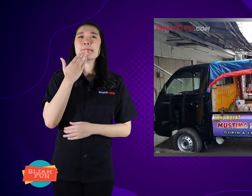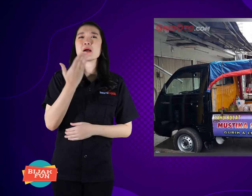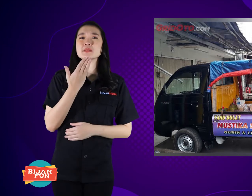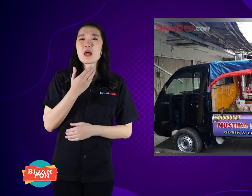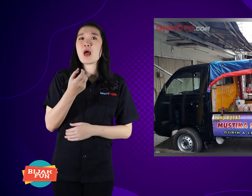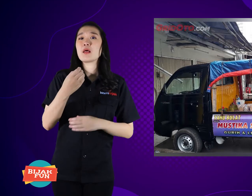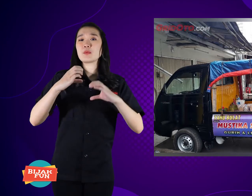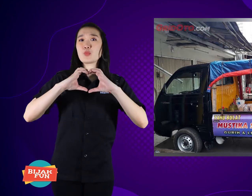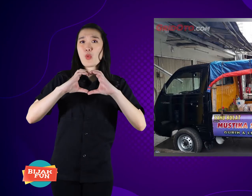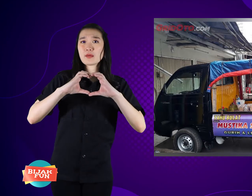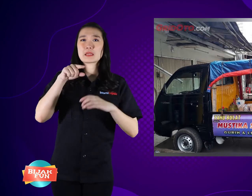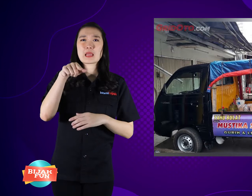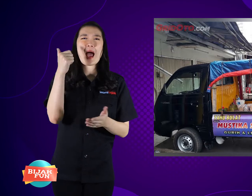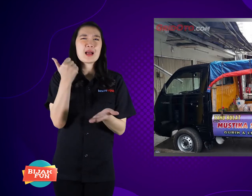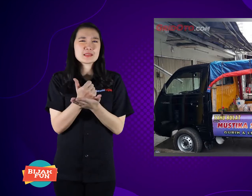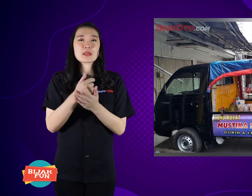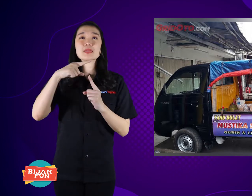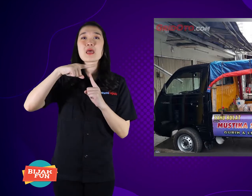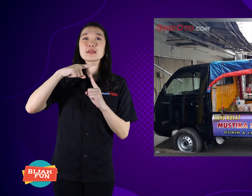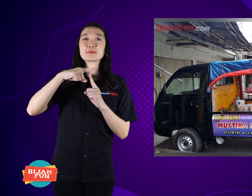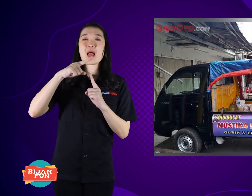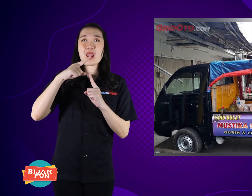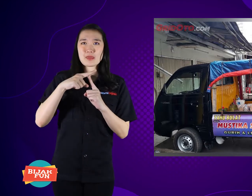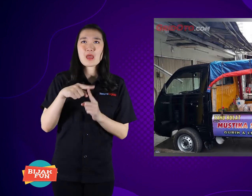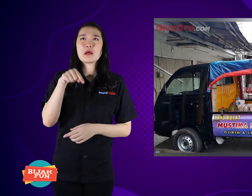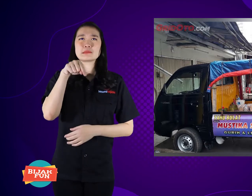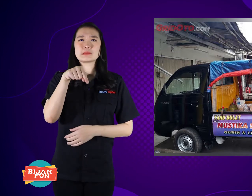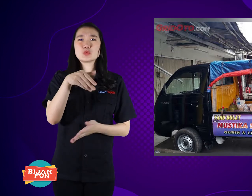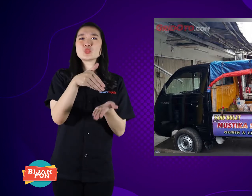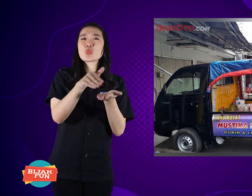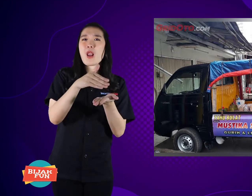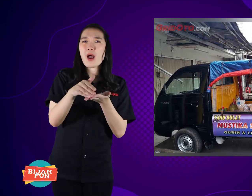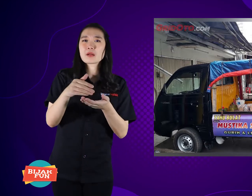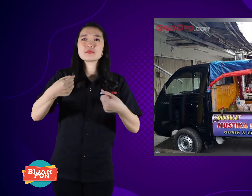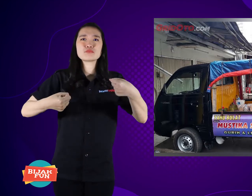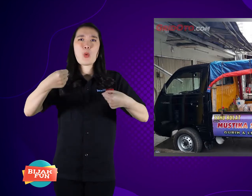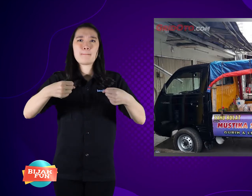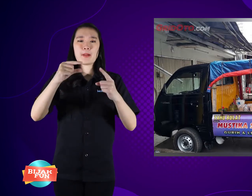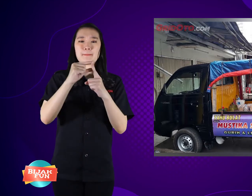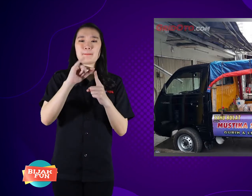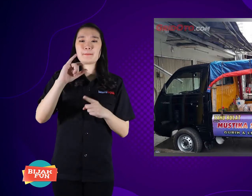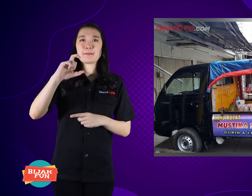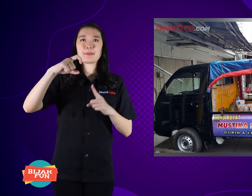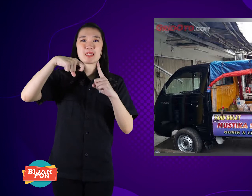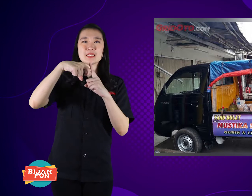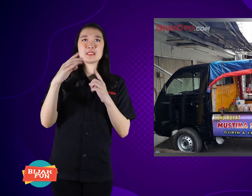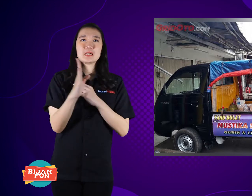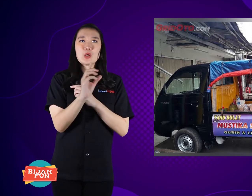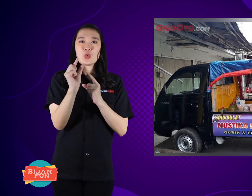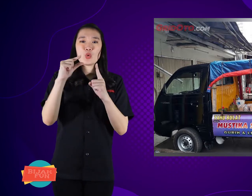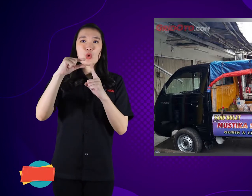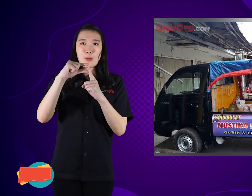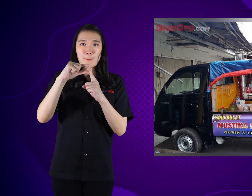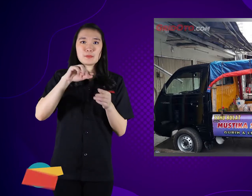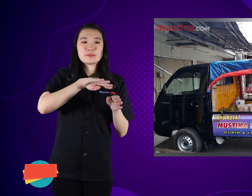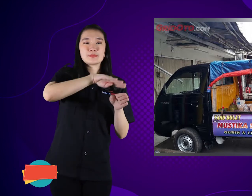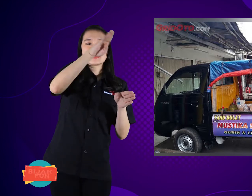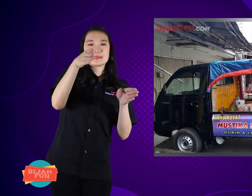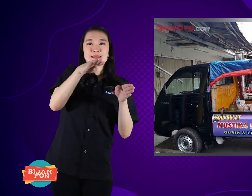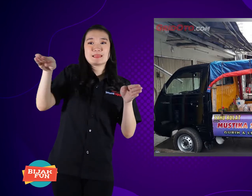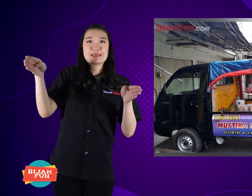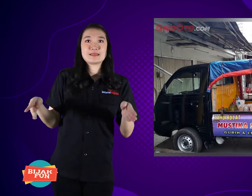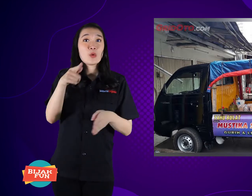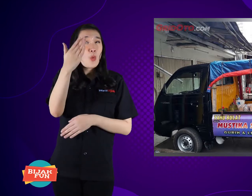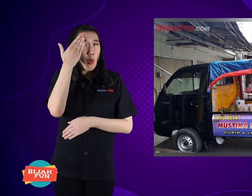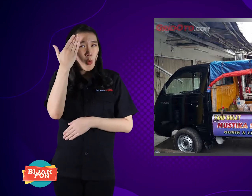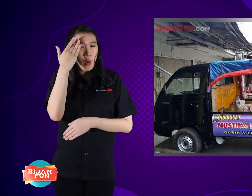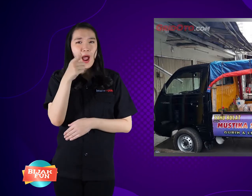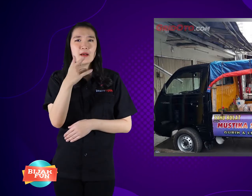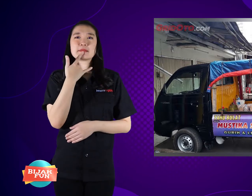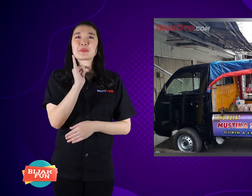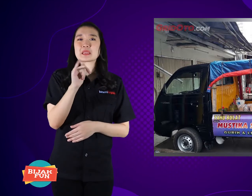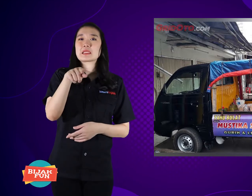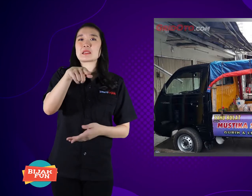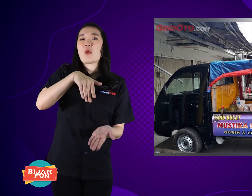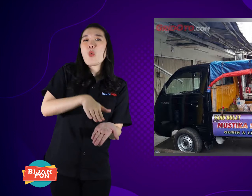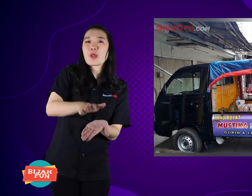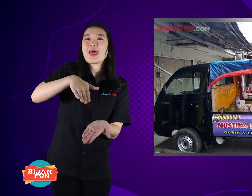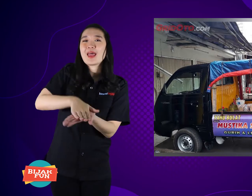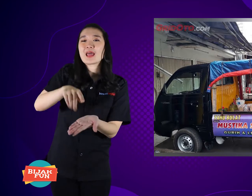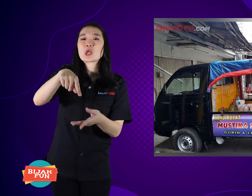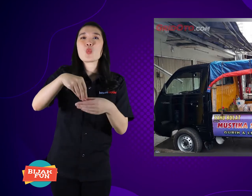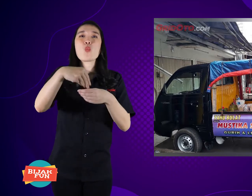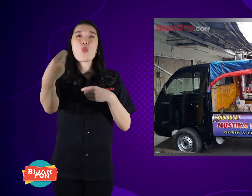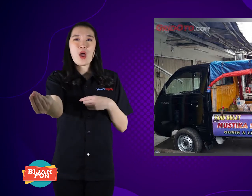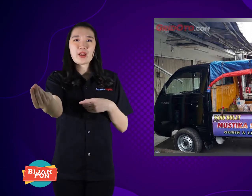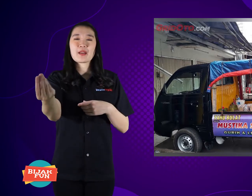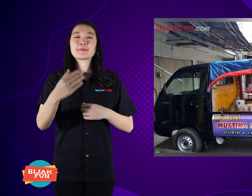Biasanya, tahu asal tasikmalaya ini jual dengan mobil pick up seperti ini tahu digoreng di luar